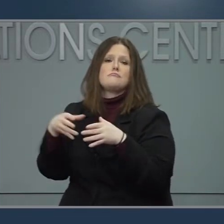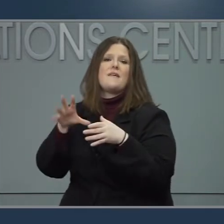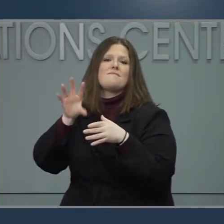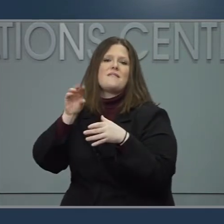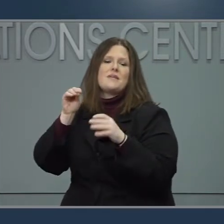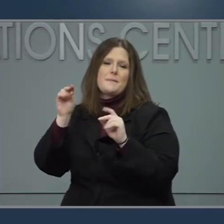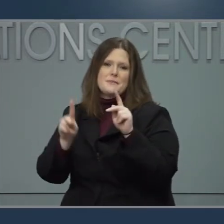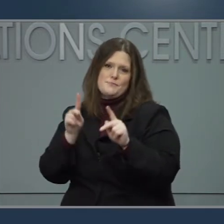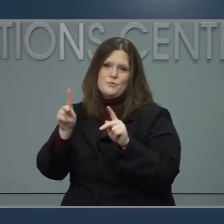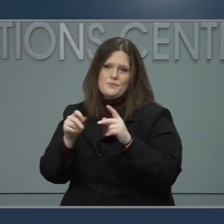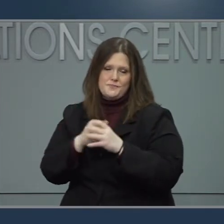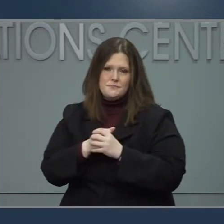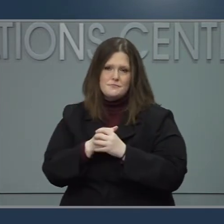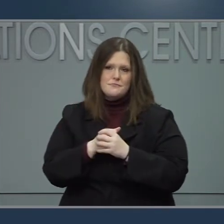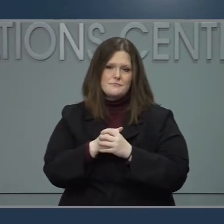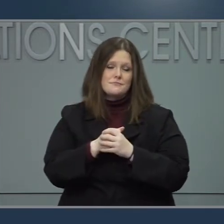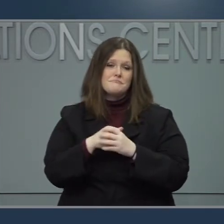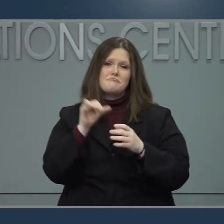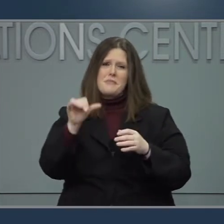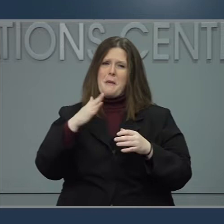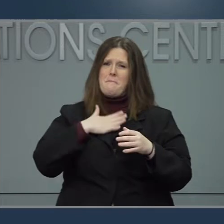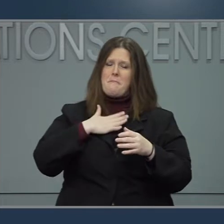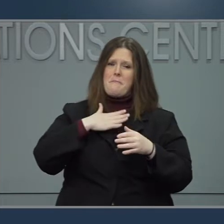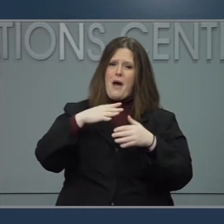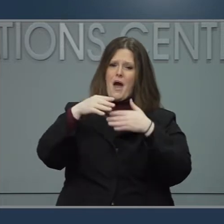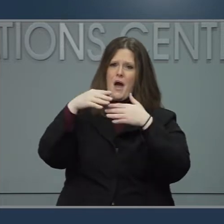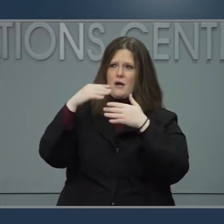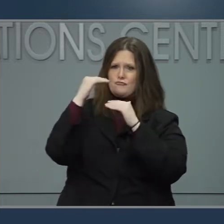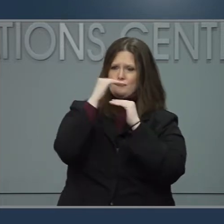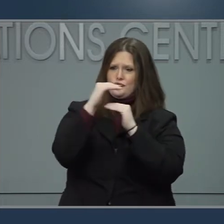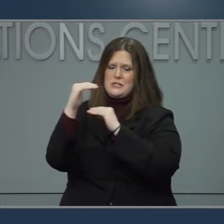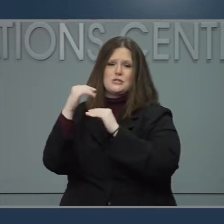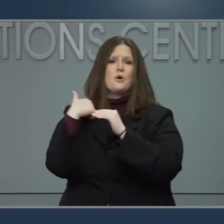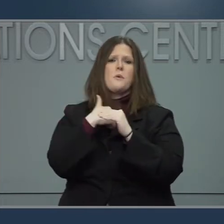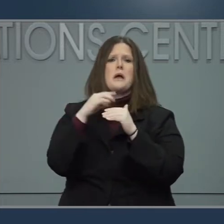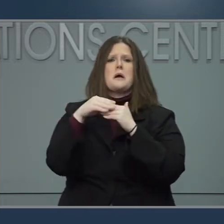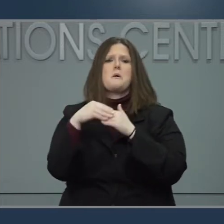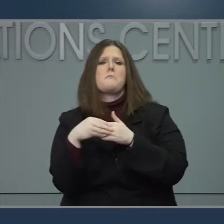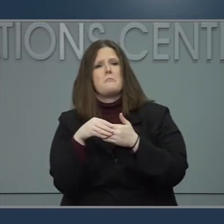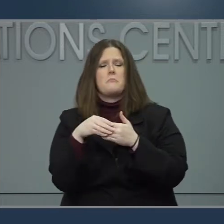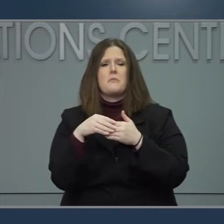por informales relajar estas excepciones solamente va a funcionar si no seguimos